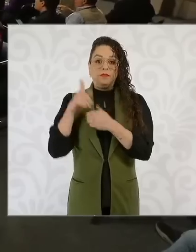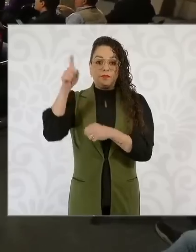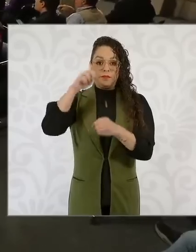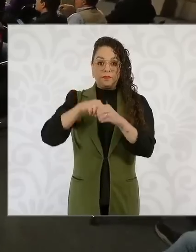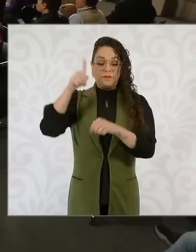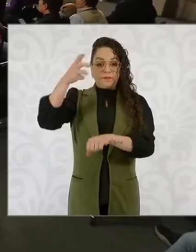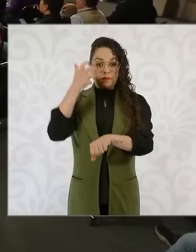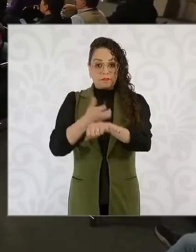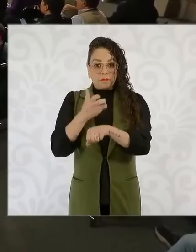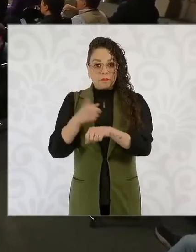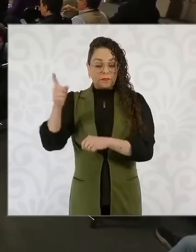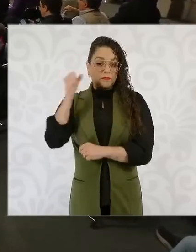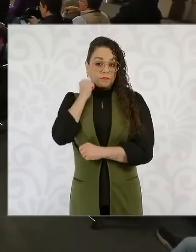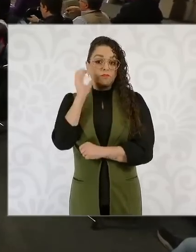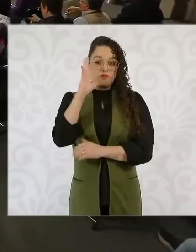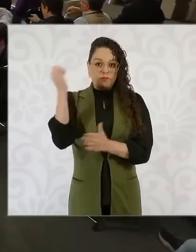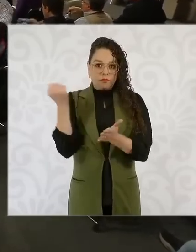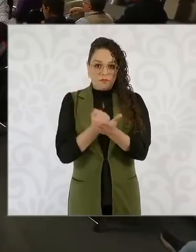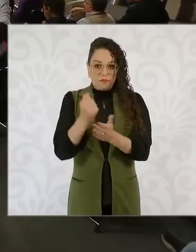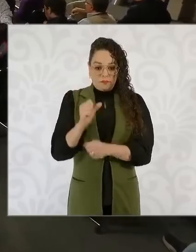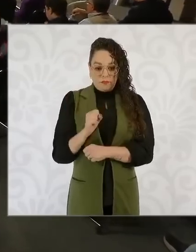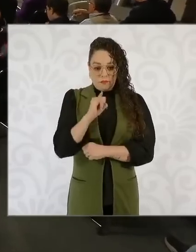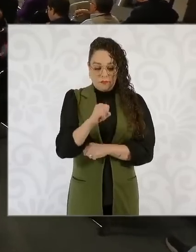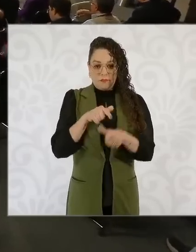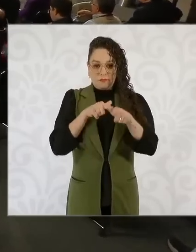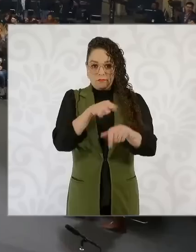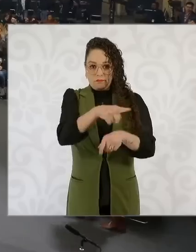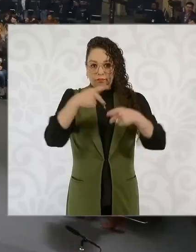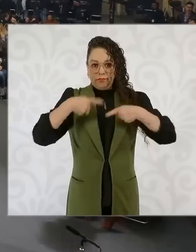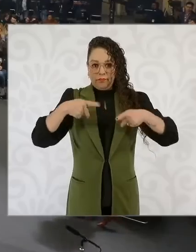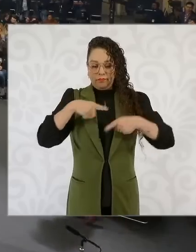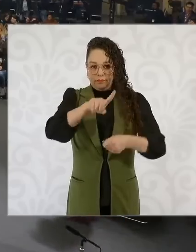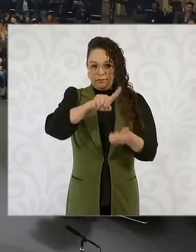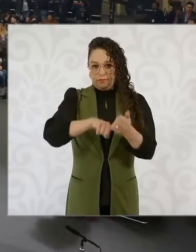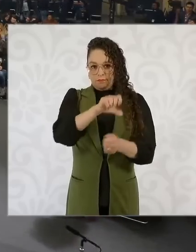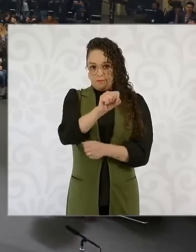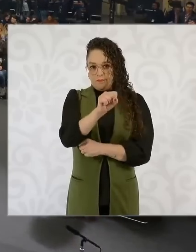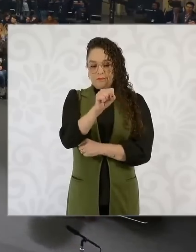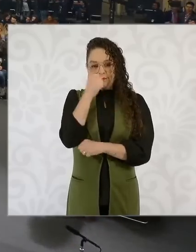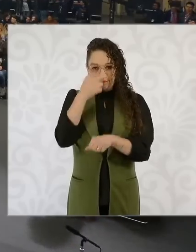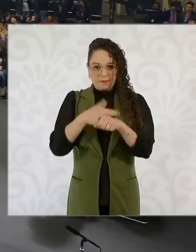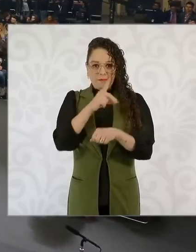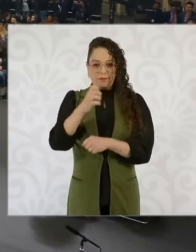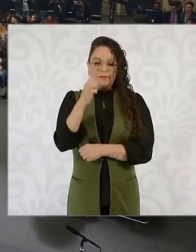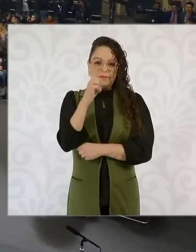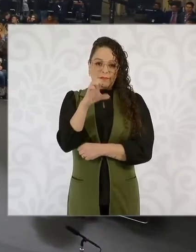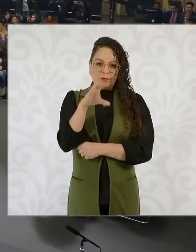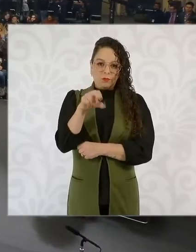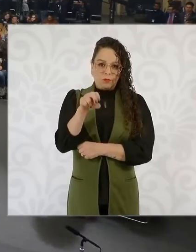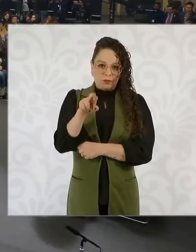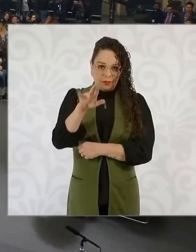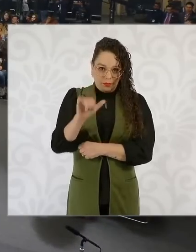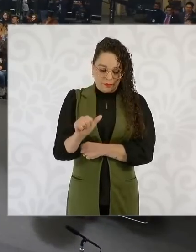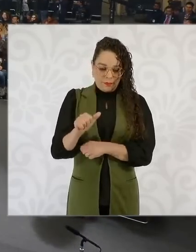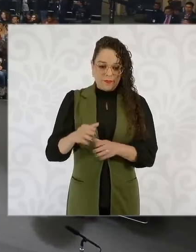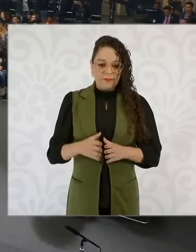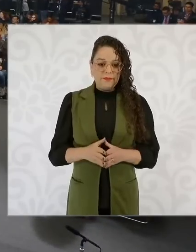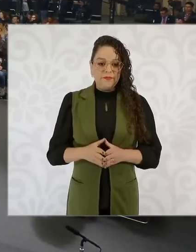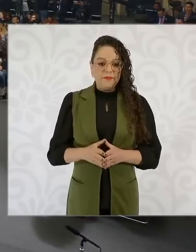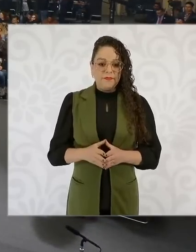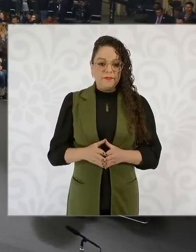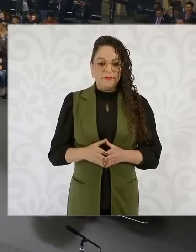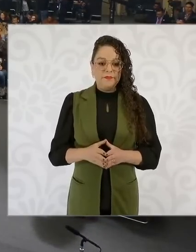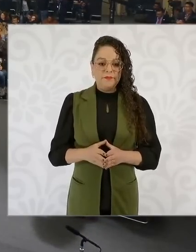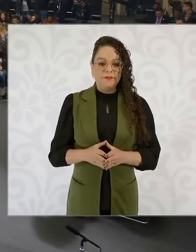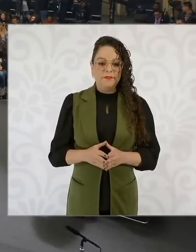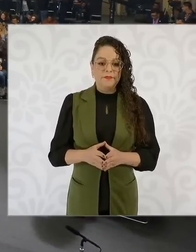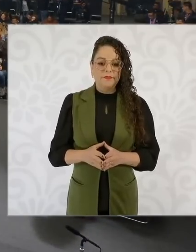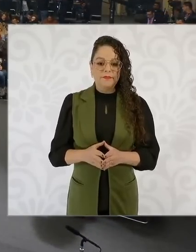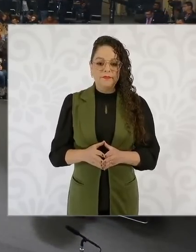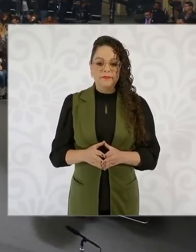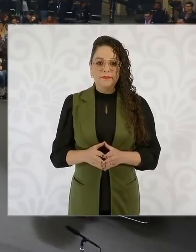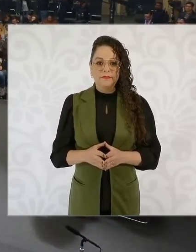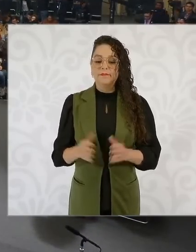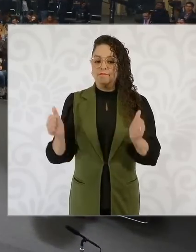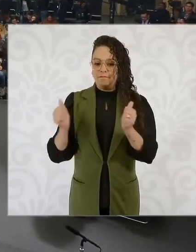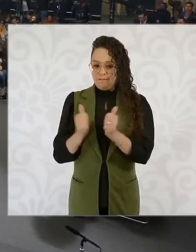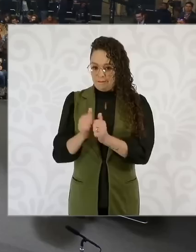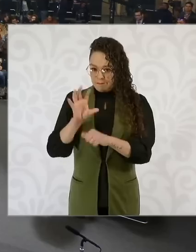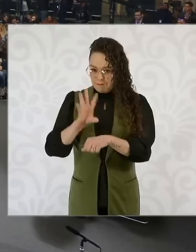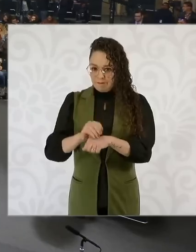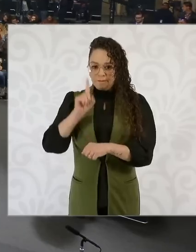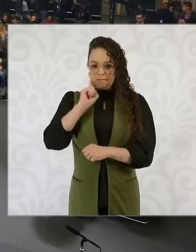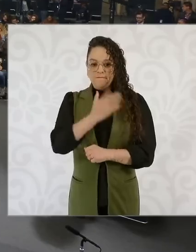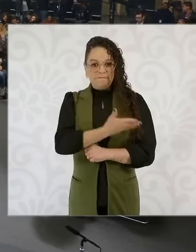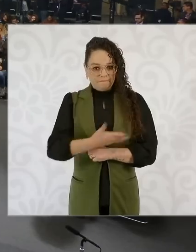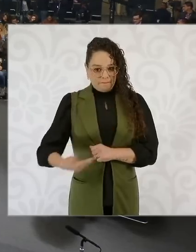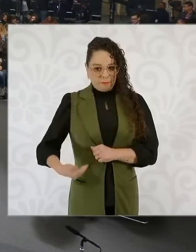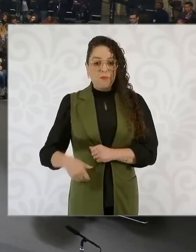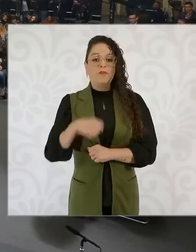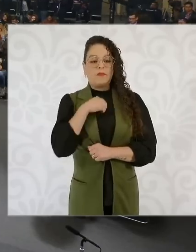comentar con su permiso señora presidenta bueno eh brevemente te diría que llevamos ya meses